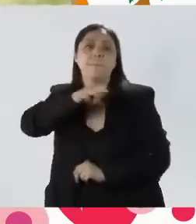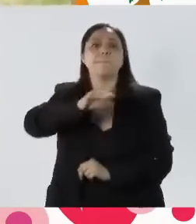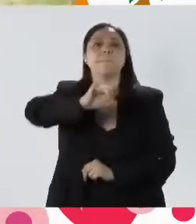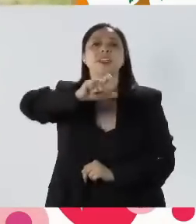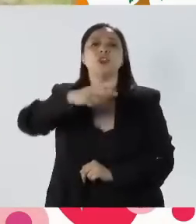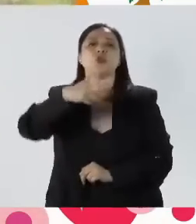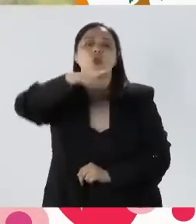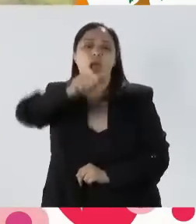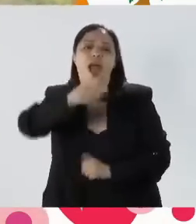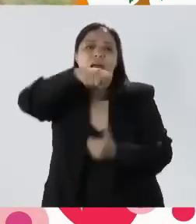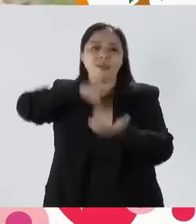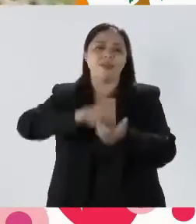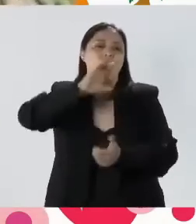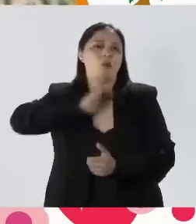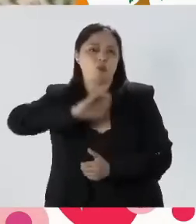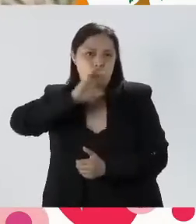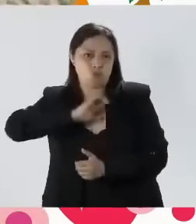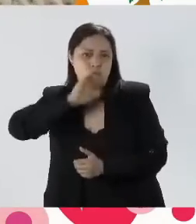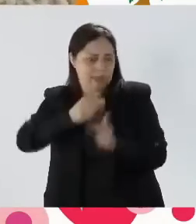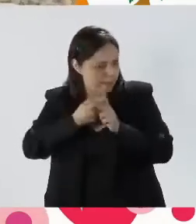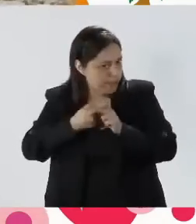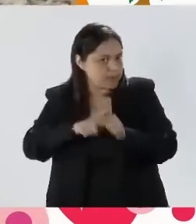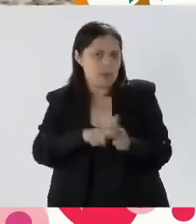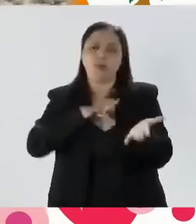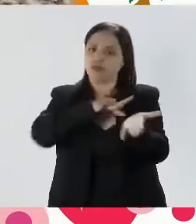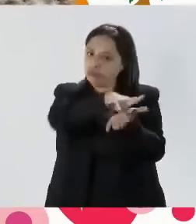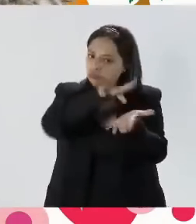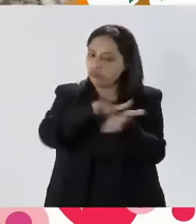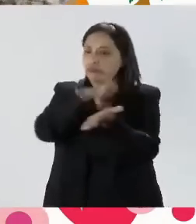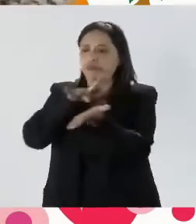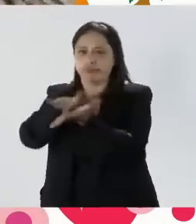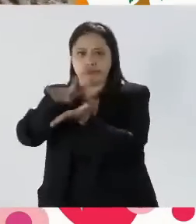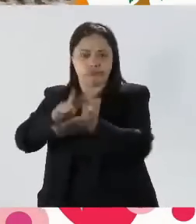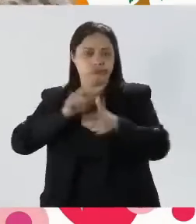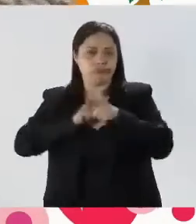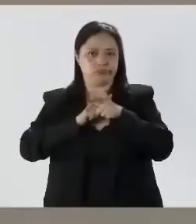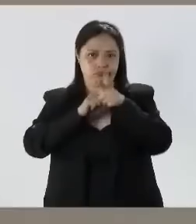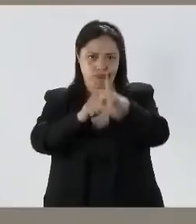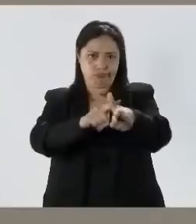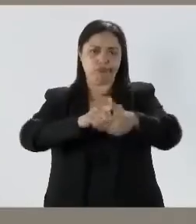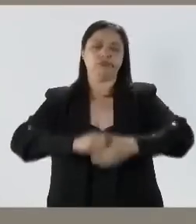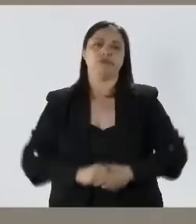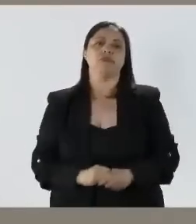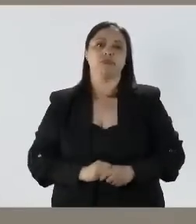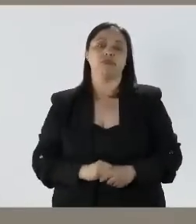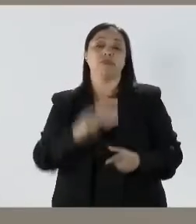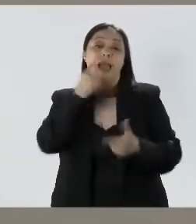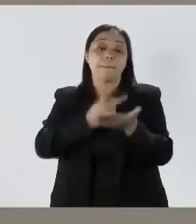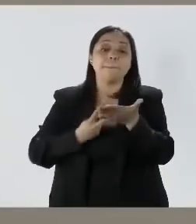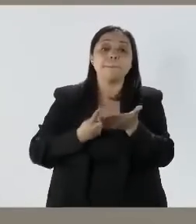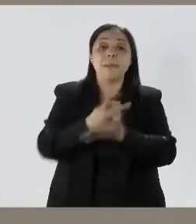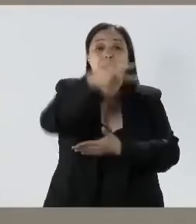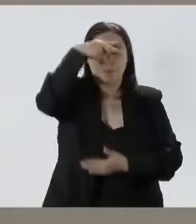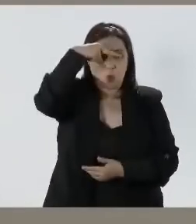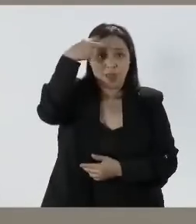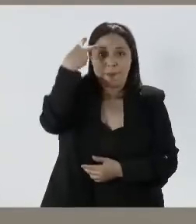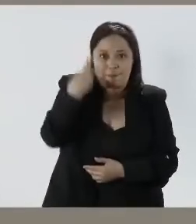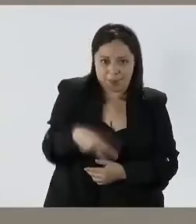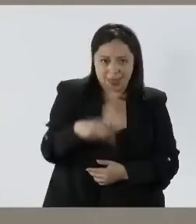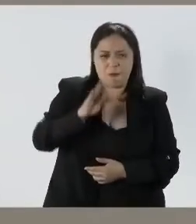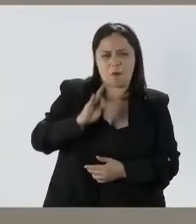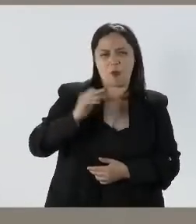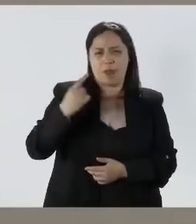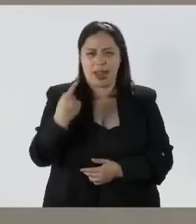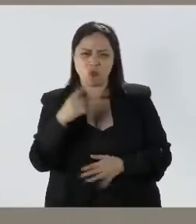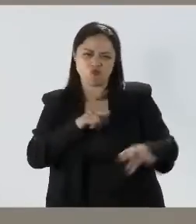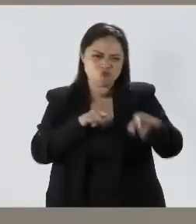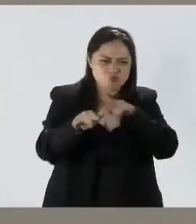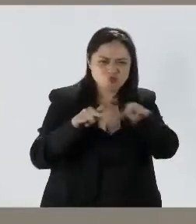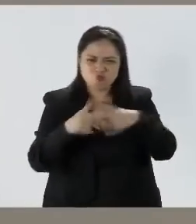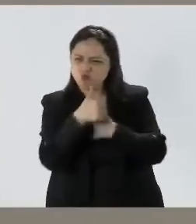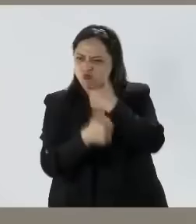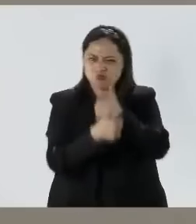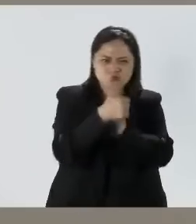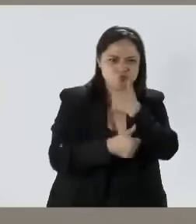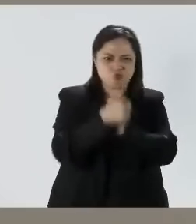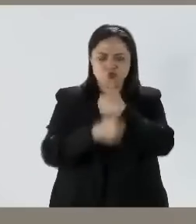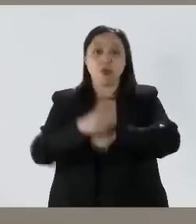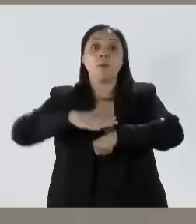y Seguiremos apoyando recibimos el gran premio de México de la Fórmula 1 con miles de asistentes y